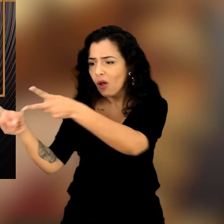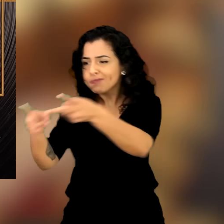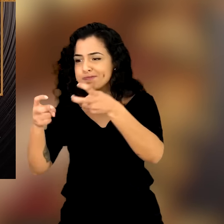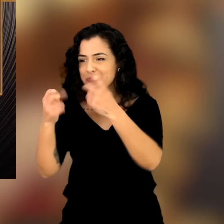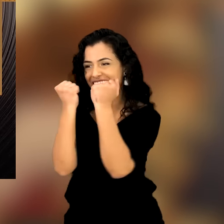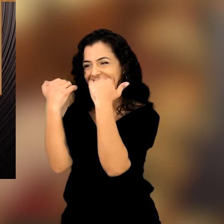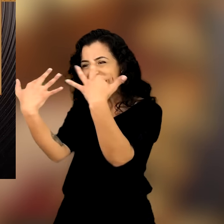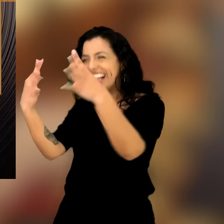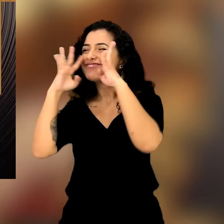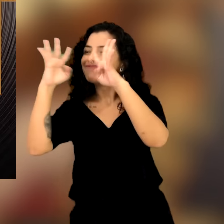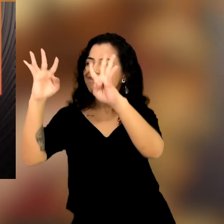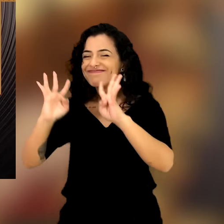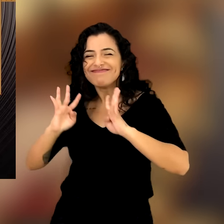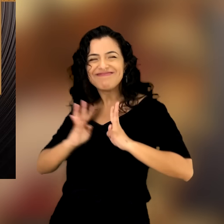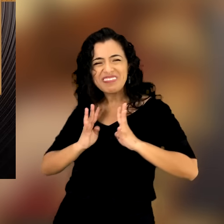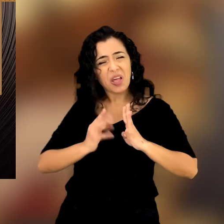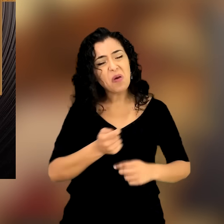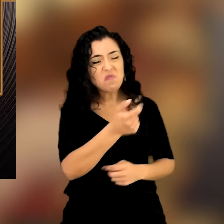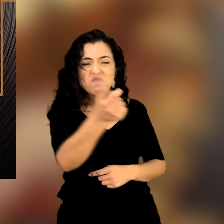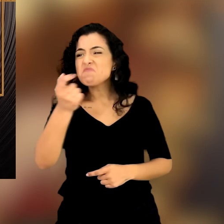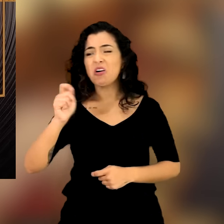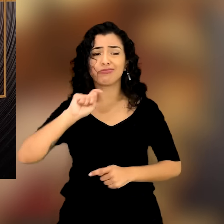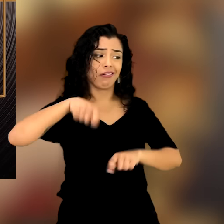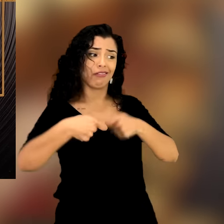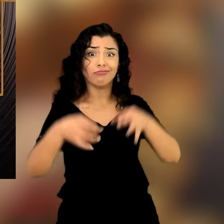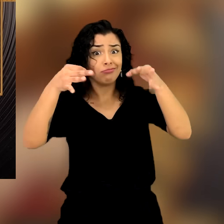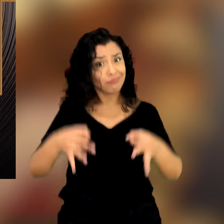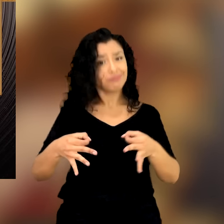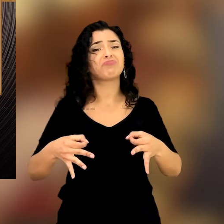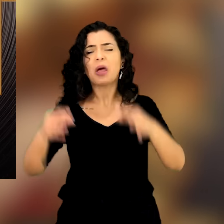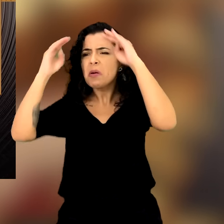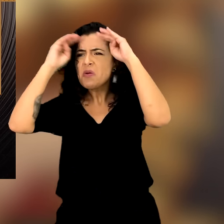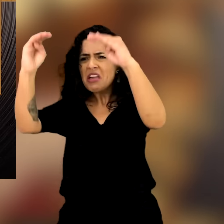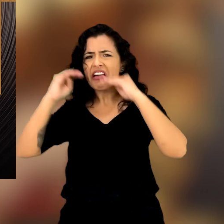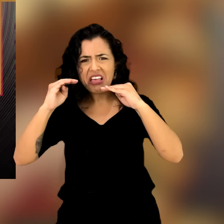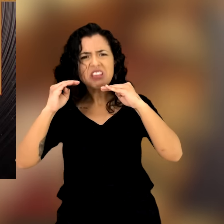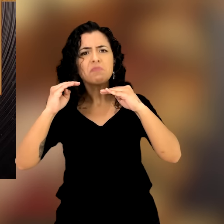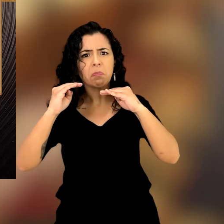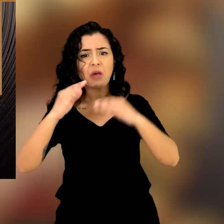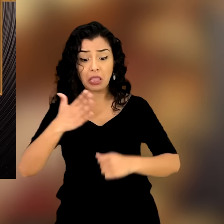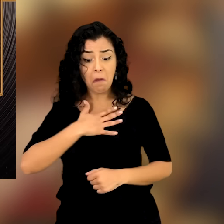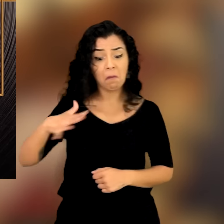Muitos tem vocabulário, poucos tem palavra A maior riqueza é o respeito onde o conceito não trava De quebrada na minha área onde o sol nasce